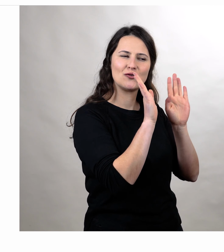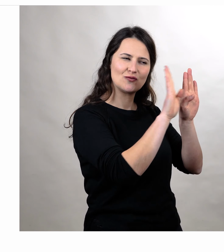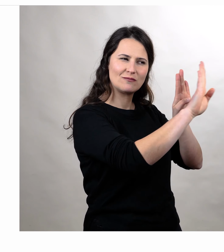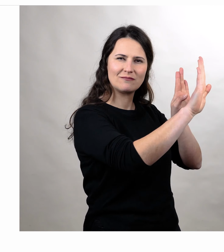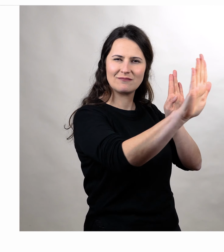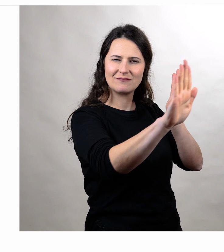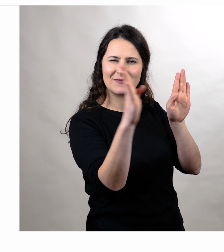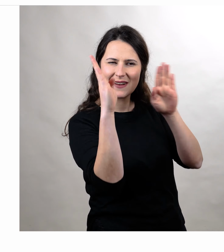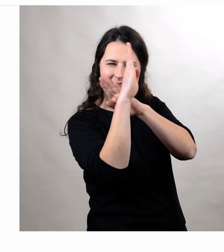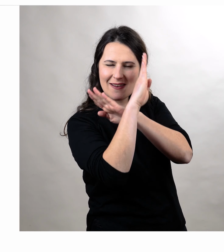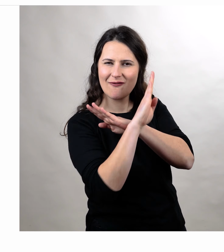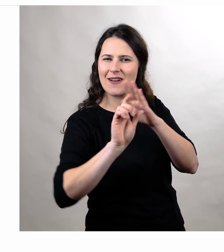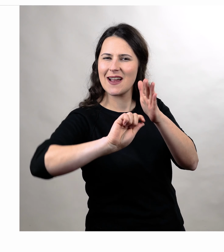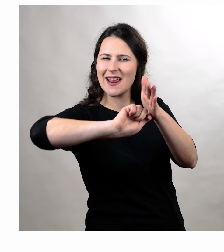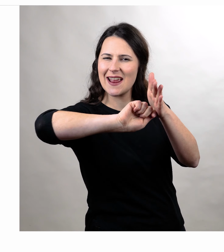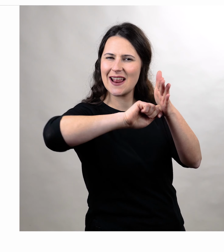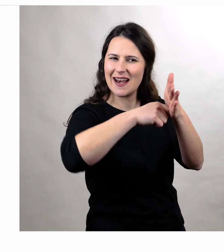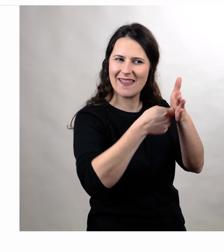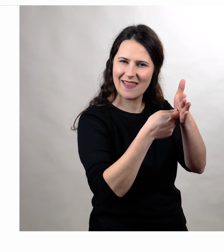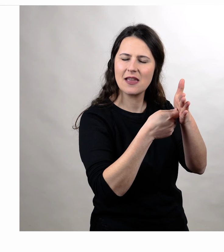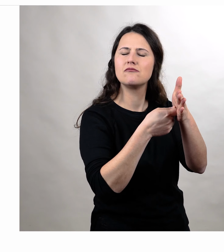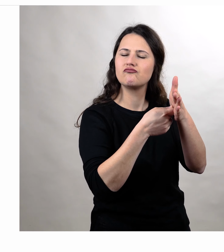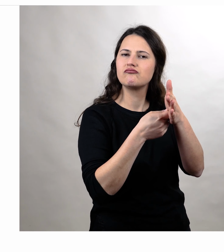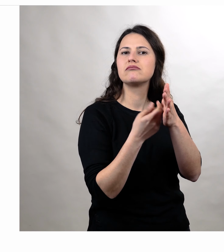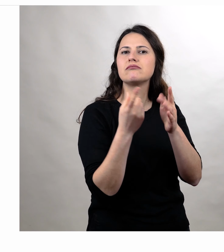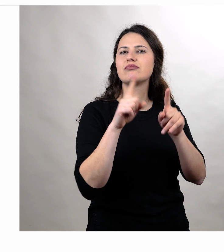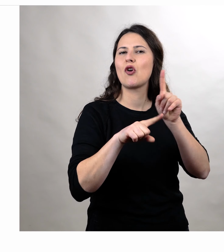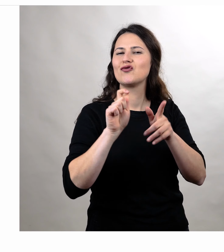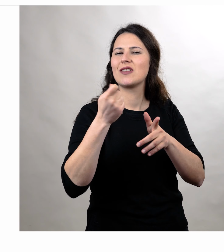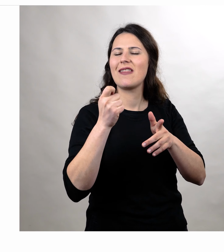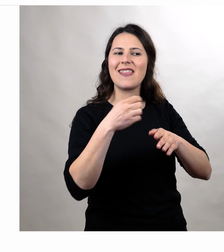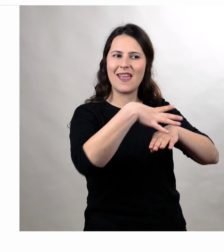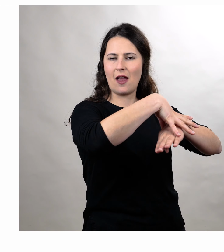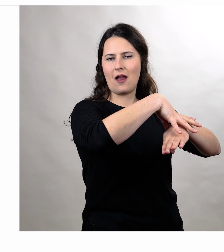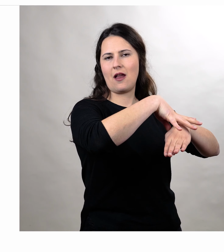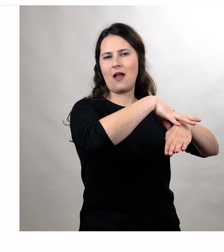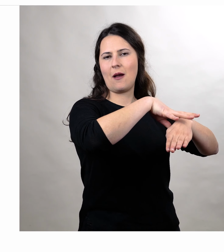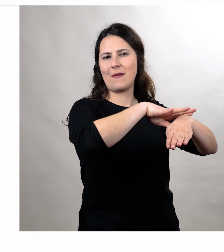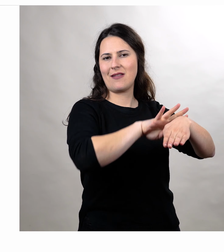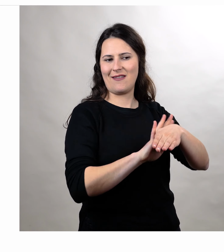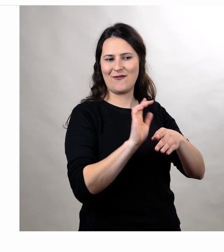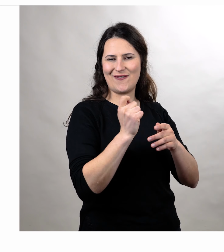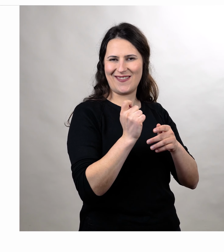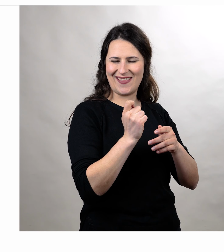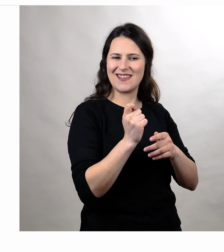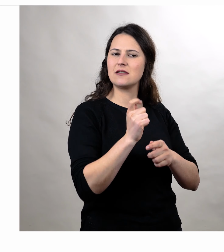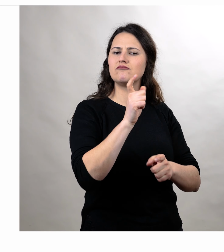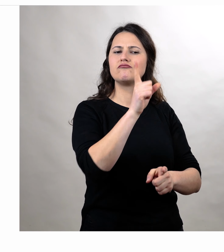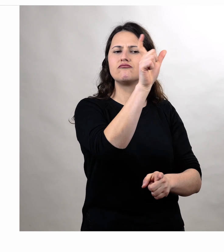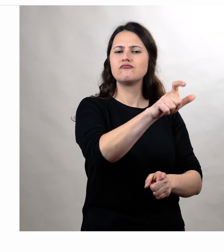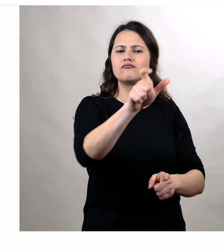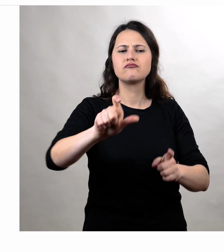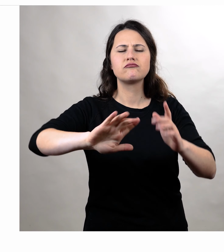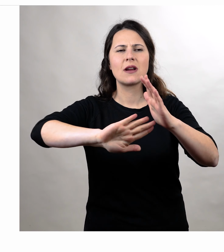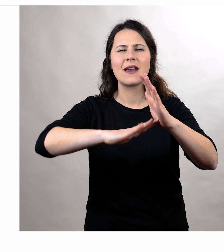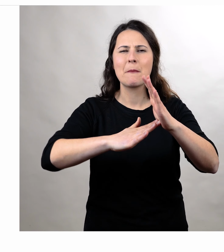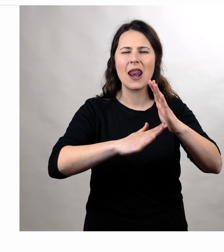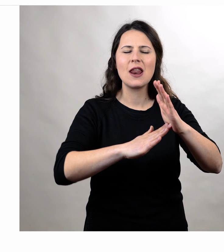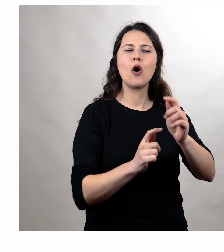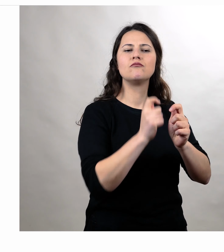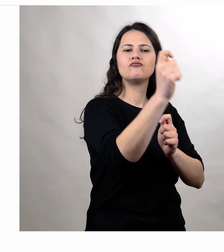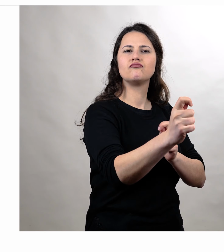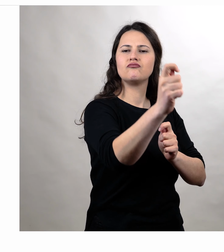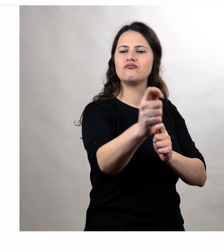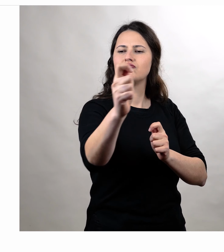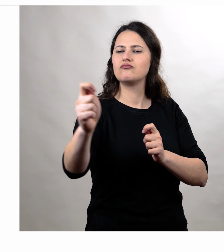προσβάσιμο μόνο από τον καπετάνιο που τα διανέμει σε εξουσιοδοτημένο προσωπικό.